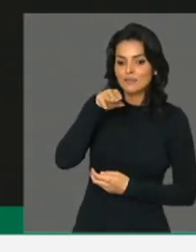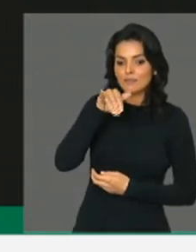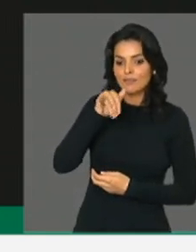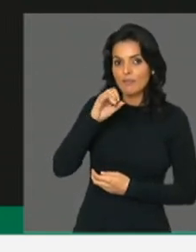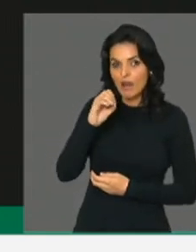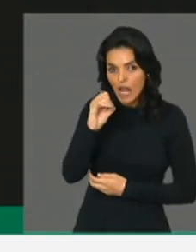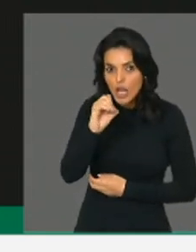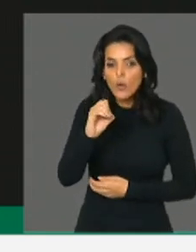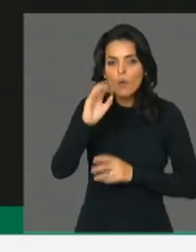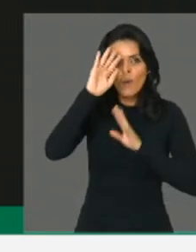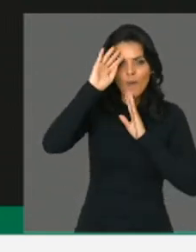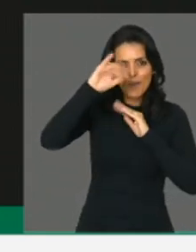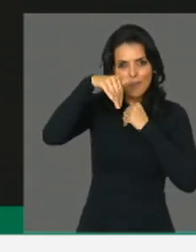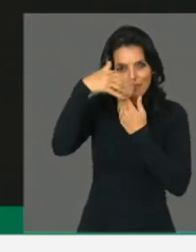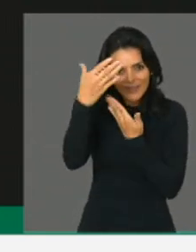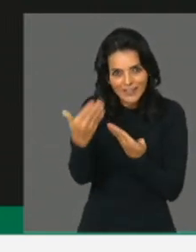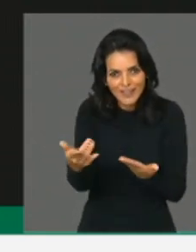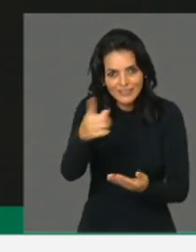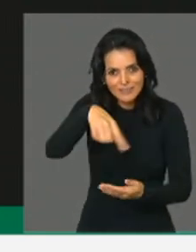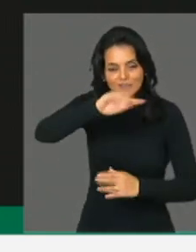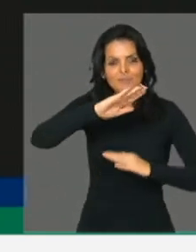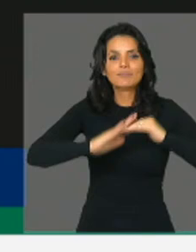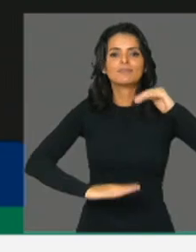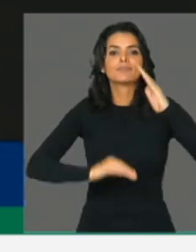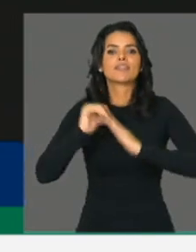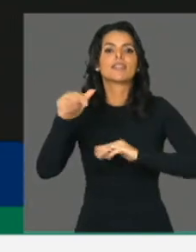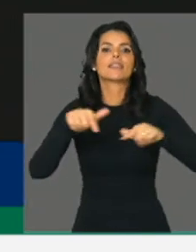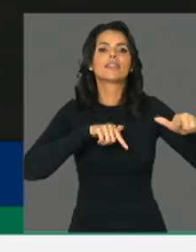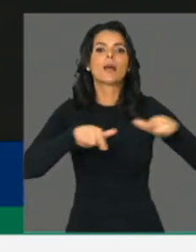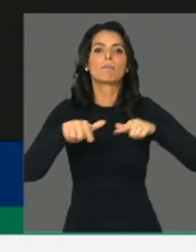INCLUSIVE A APROVAÇÃO DO PROJETO 1011 SENHOR PRESIDENTE QUE AINDA CONSTA AÍ COMO